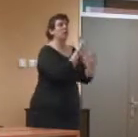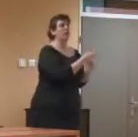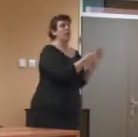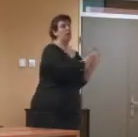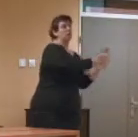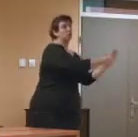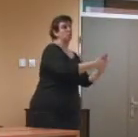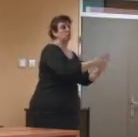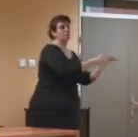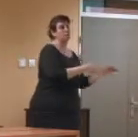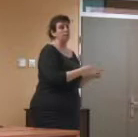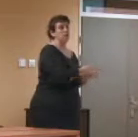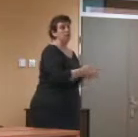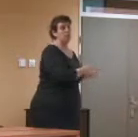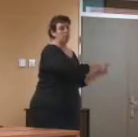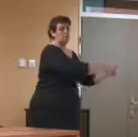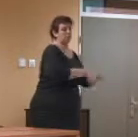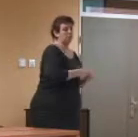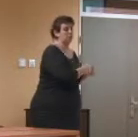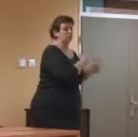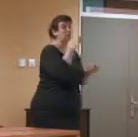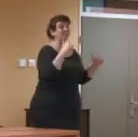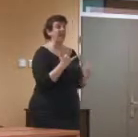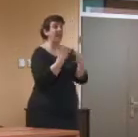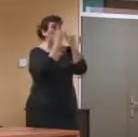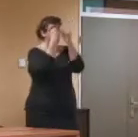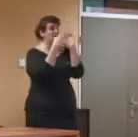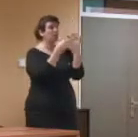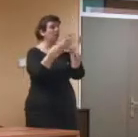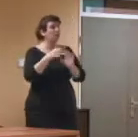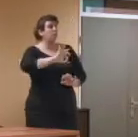Después está la trama de Engloba, vinculada a la diputación provincial y a Alfonso Rus,